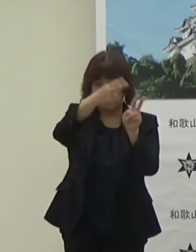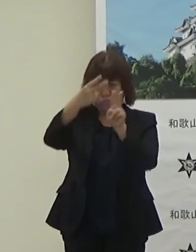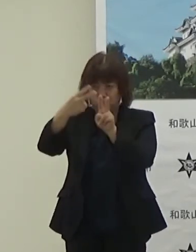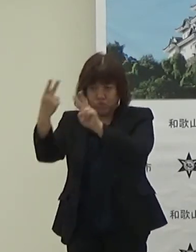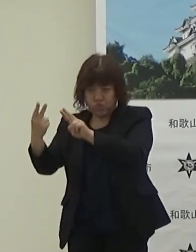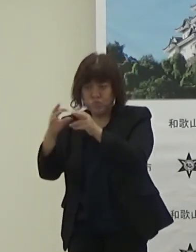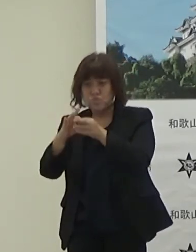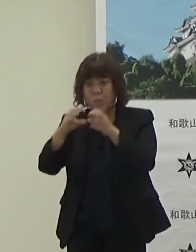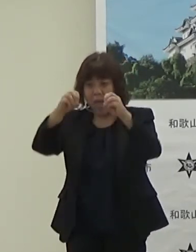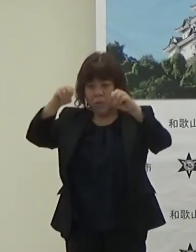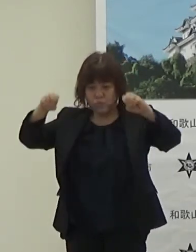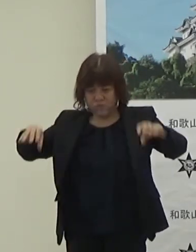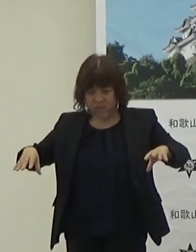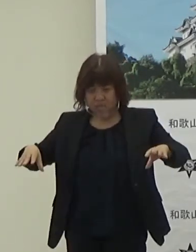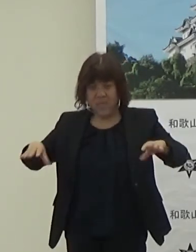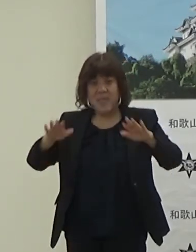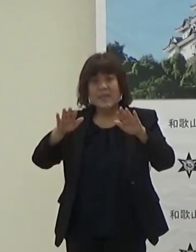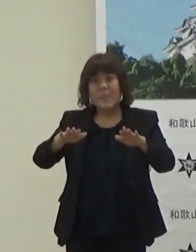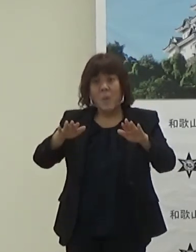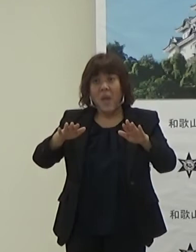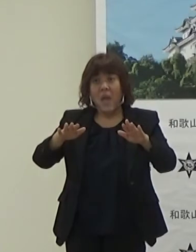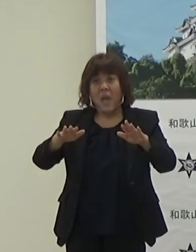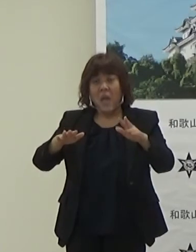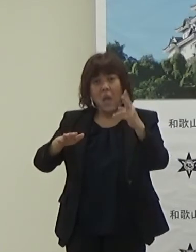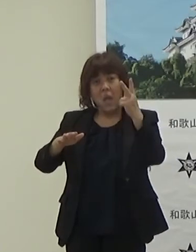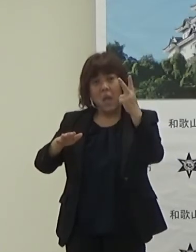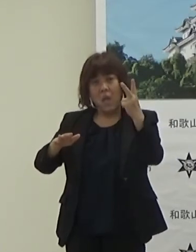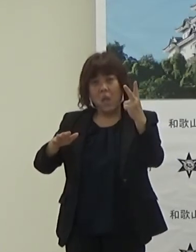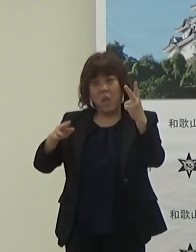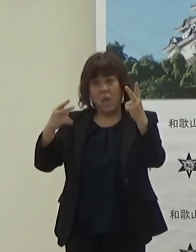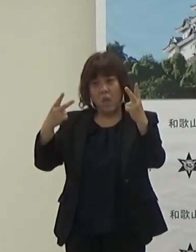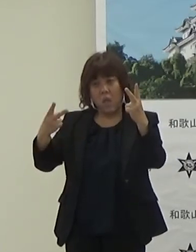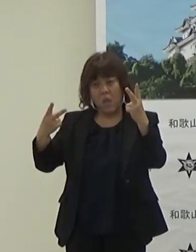取り外されて今はもう2橋かかったんかな 3橋のうち